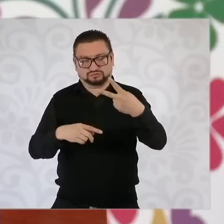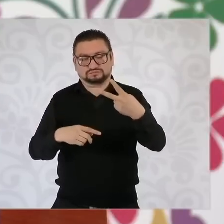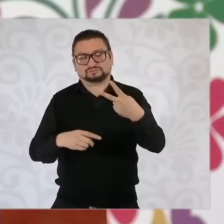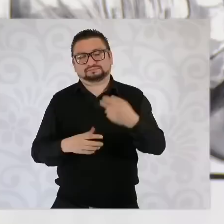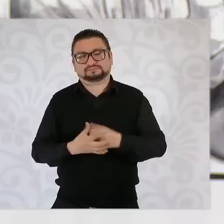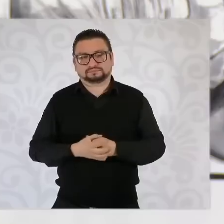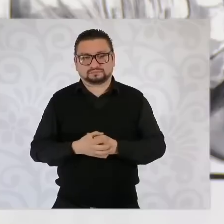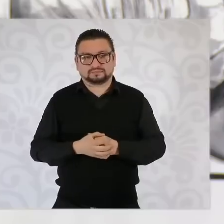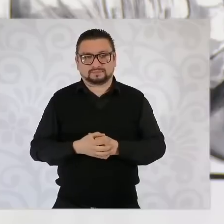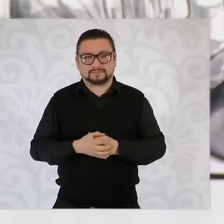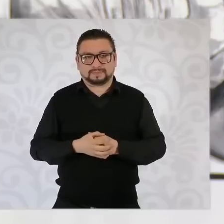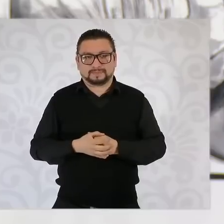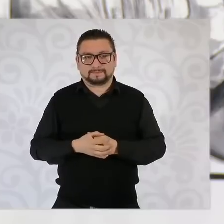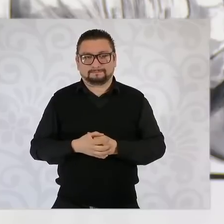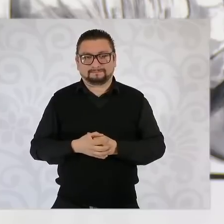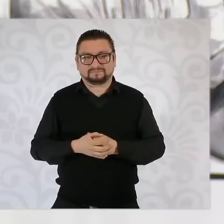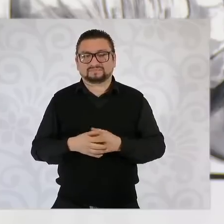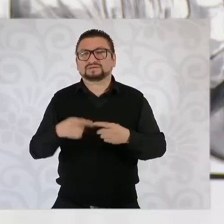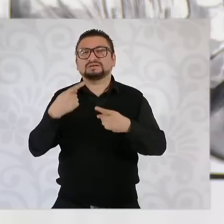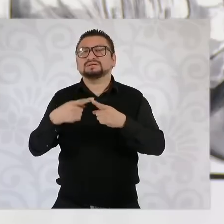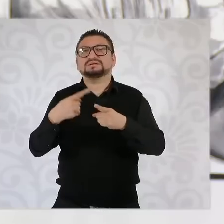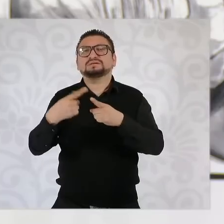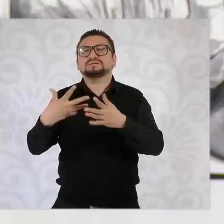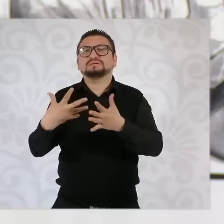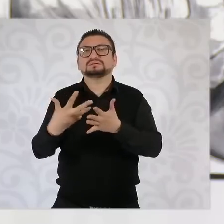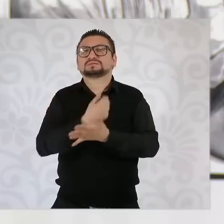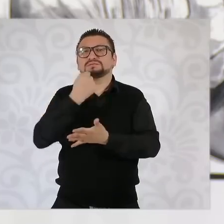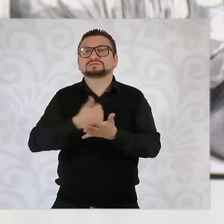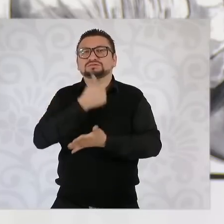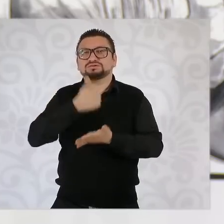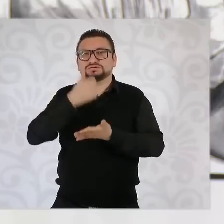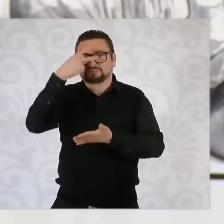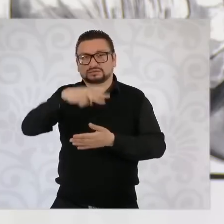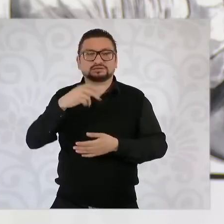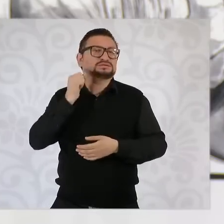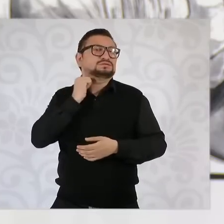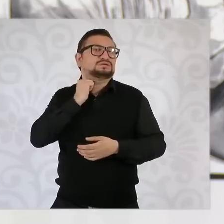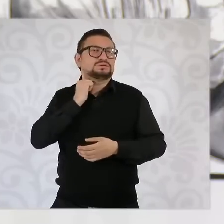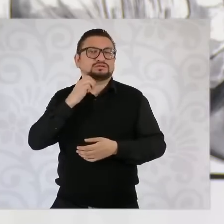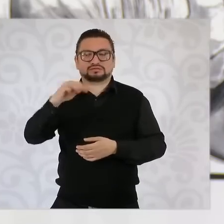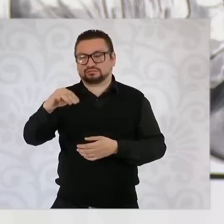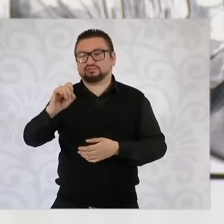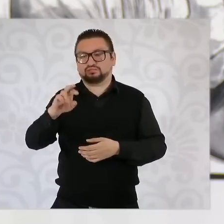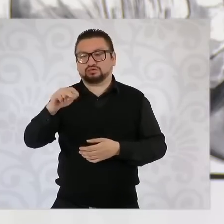entonces quién gana la elección en la ciudad de México para senador morena entonces entran ellos